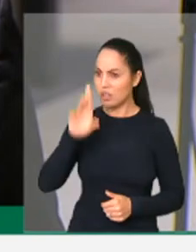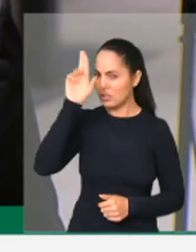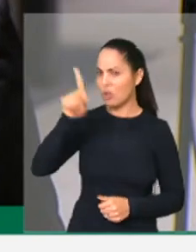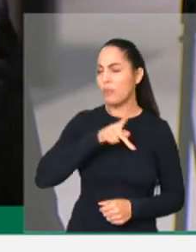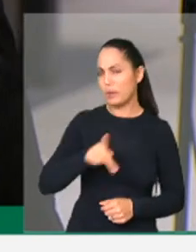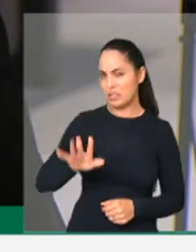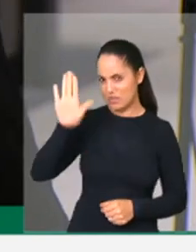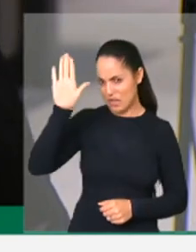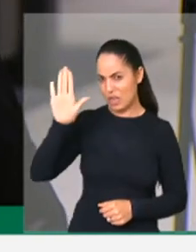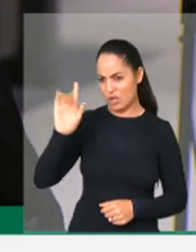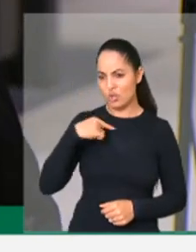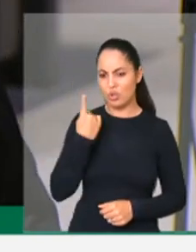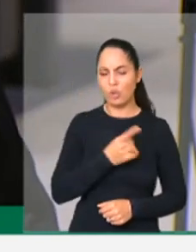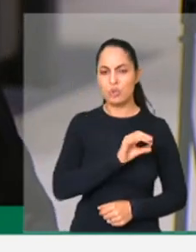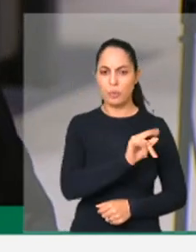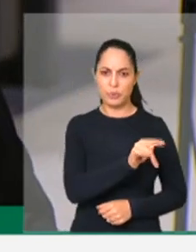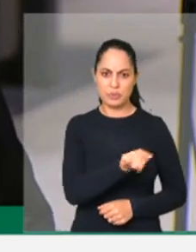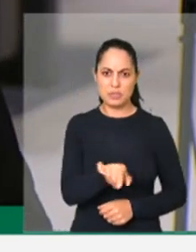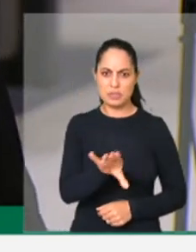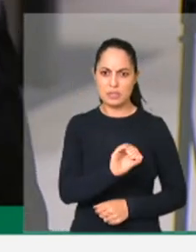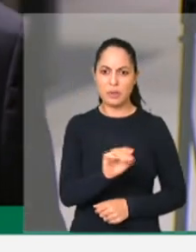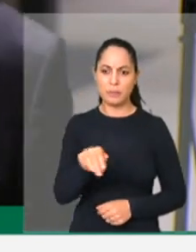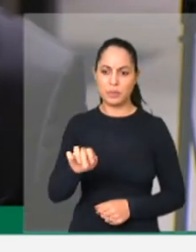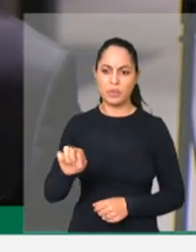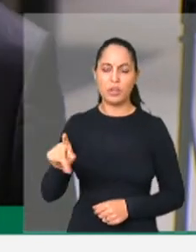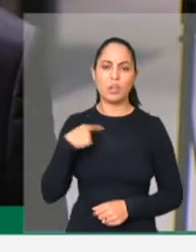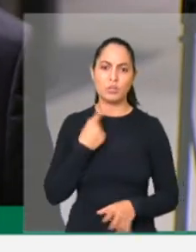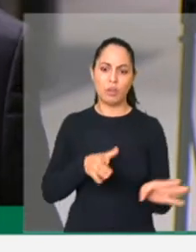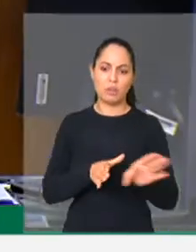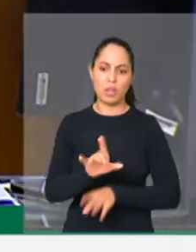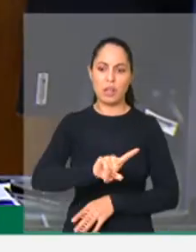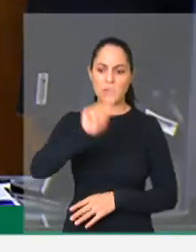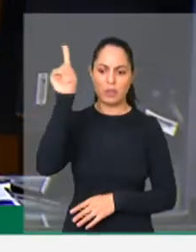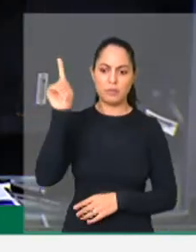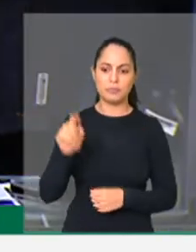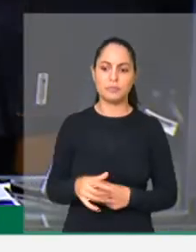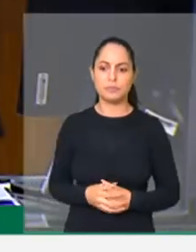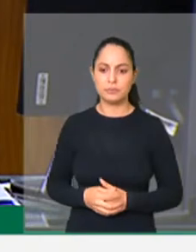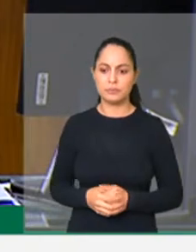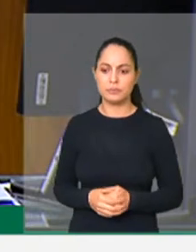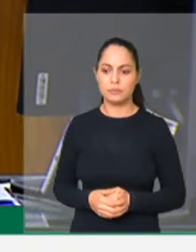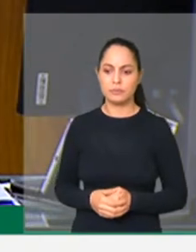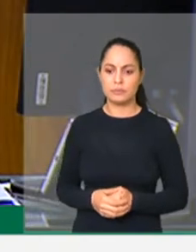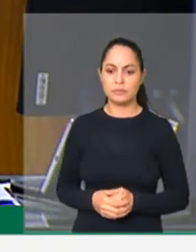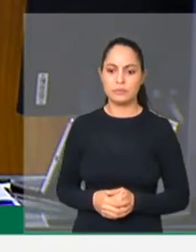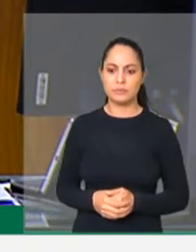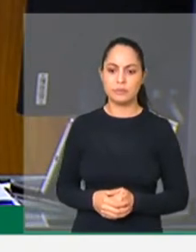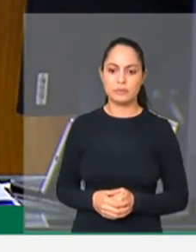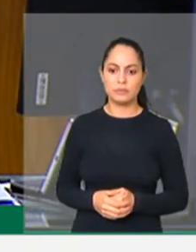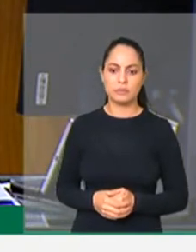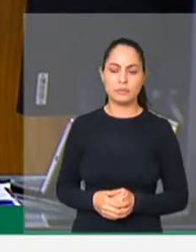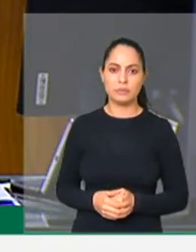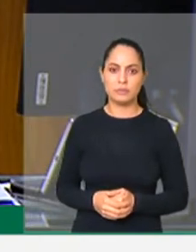VAMOS FAZER ASSIM, MAIORIA. -- [DEPUTADO]: OPOSIÇÃO E MINORIA PODEREM MANIFESTAR. [PRESIDENTE]: